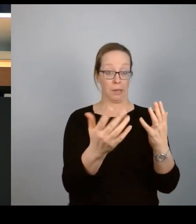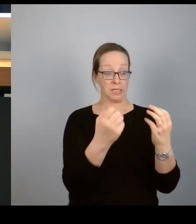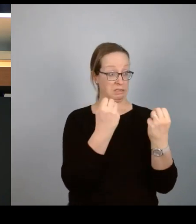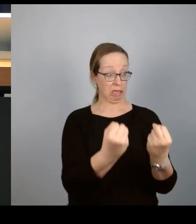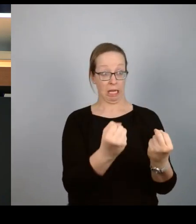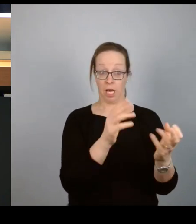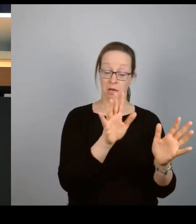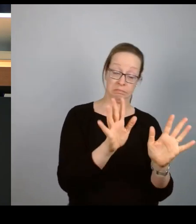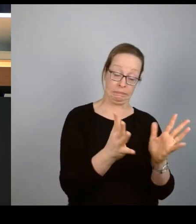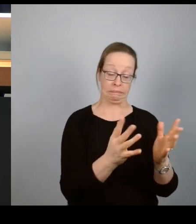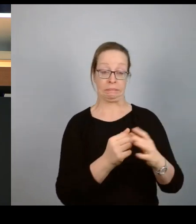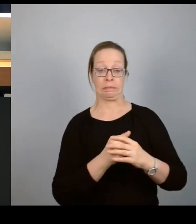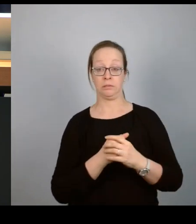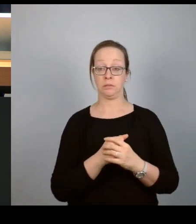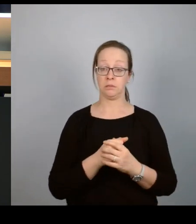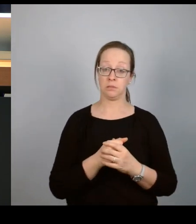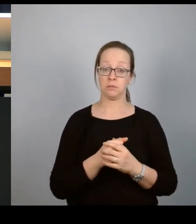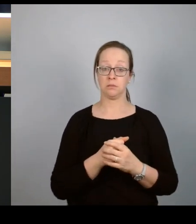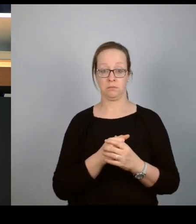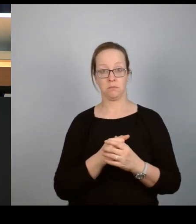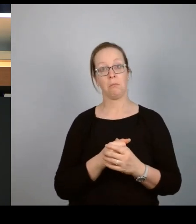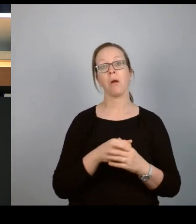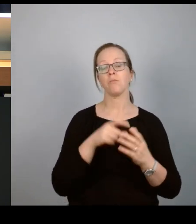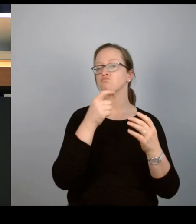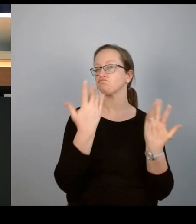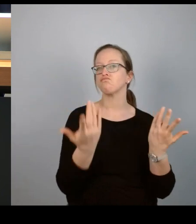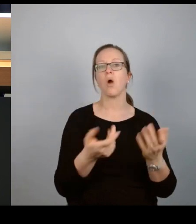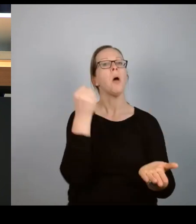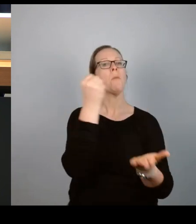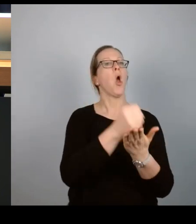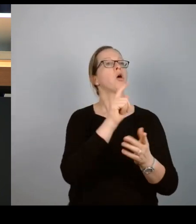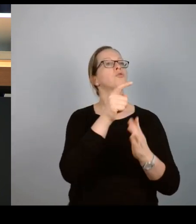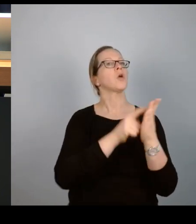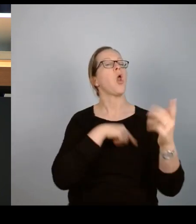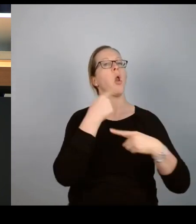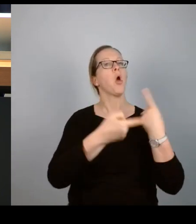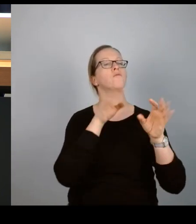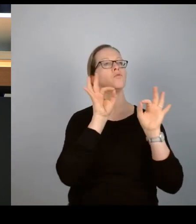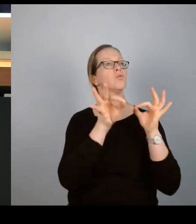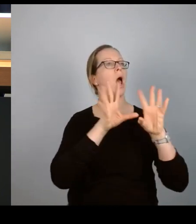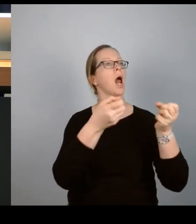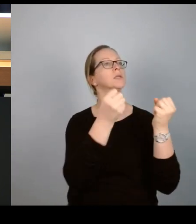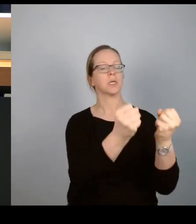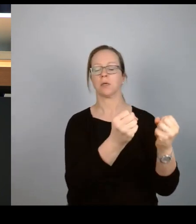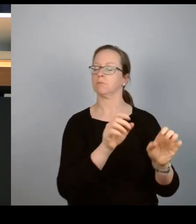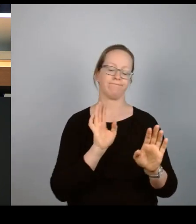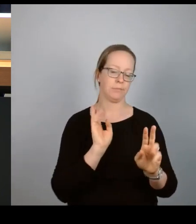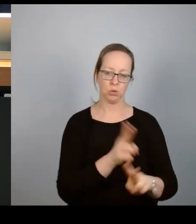Wir müssen diesen an dieser Attacke zum Anlass nehmen, um hier umzubauen, um dafür Sorge zu tragen, dass wir unsere